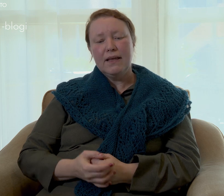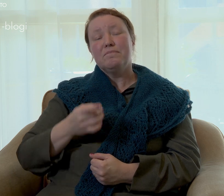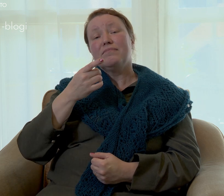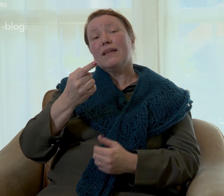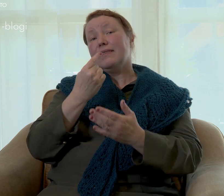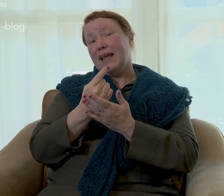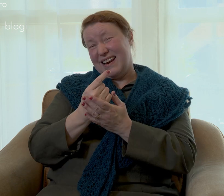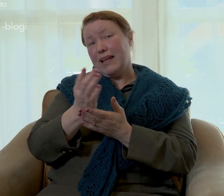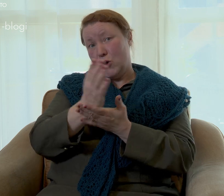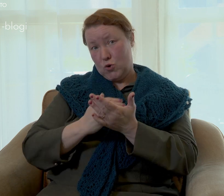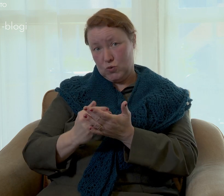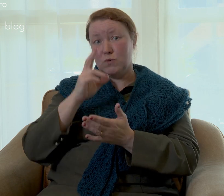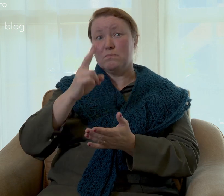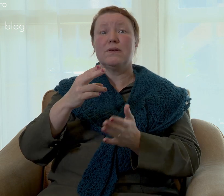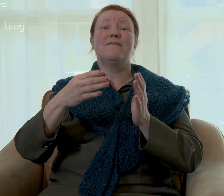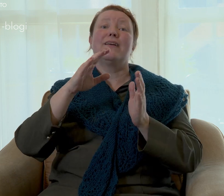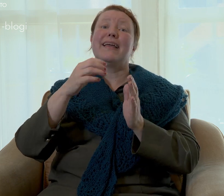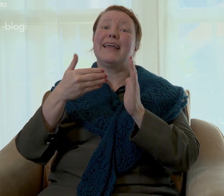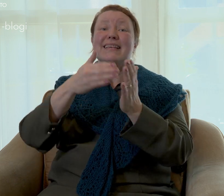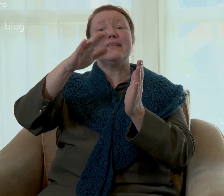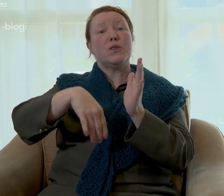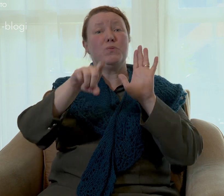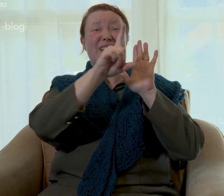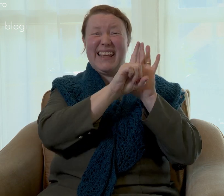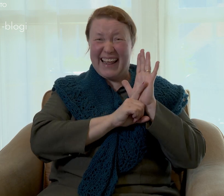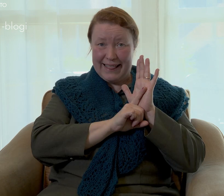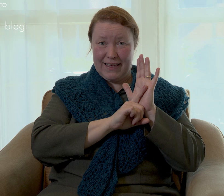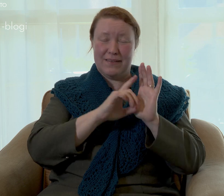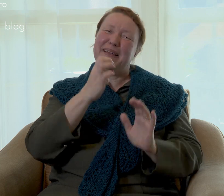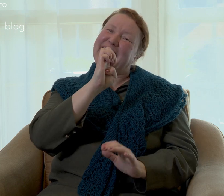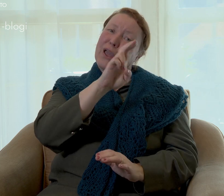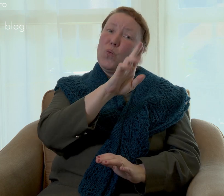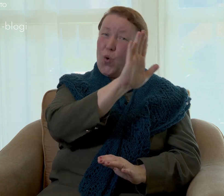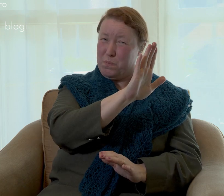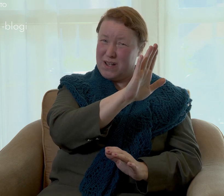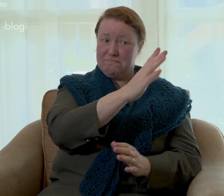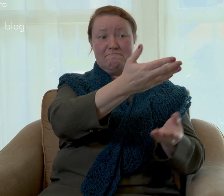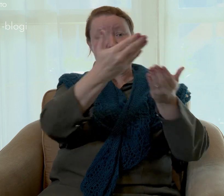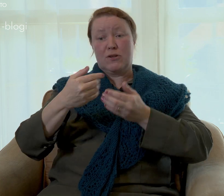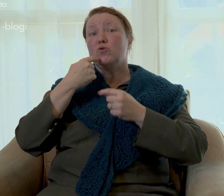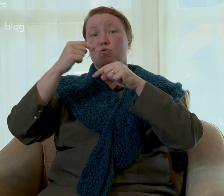Tärkeä osuus oli kuitenkin se, että nyt saimme kuulla, - miten esteettömyysdirektiiviin kuuluva vaatimus -